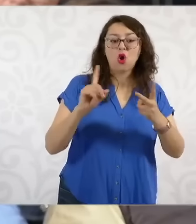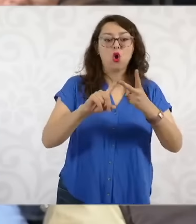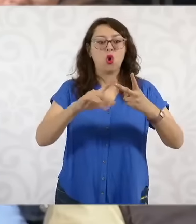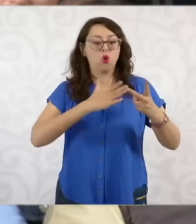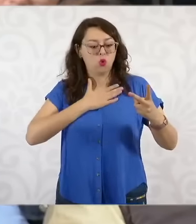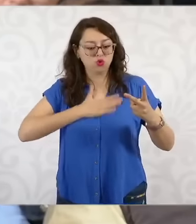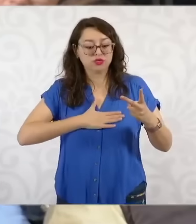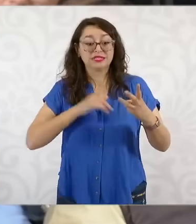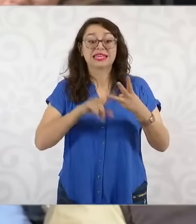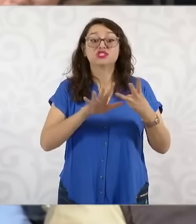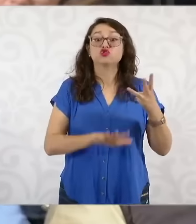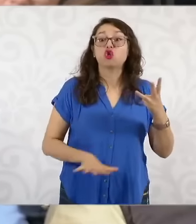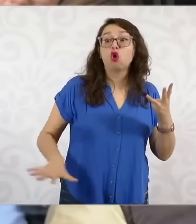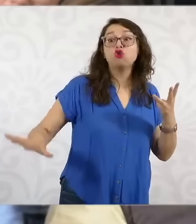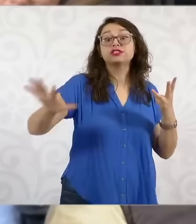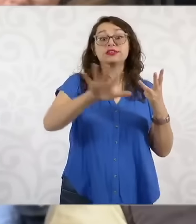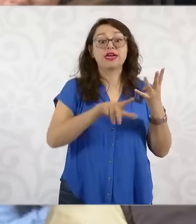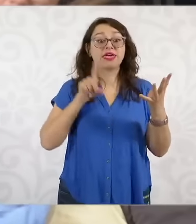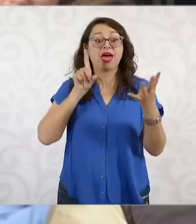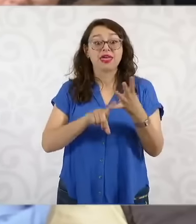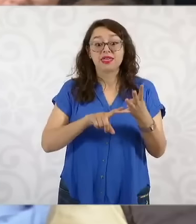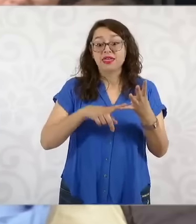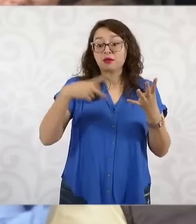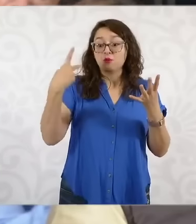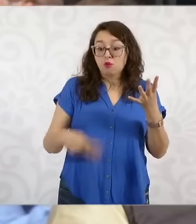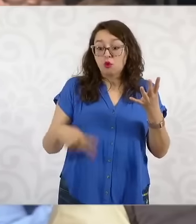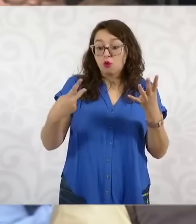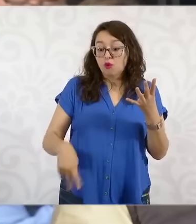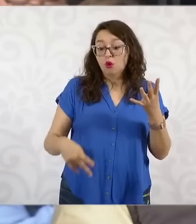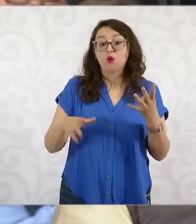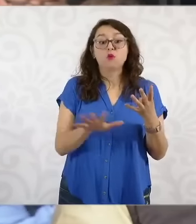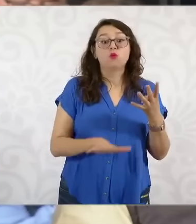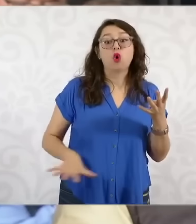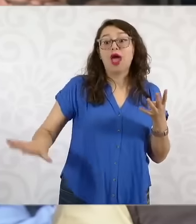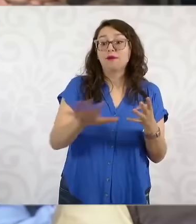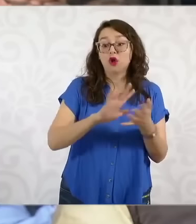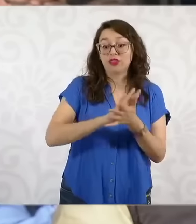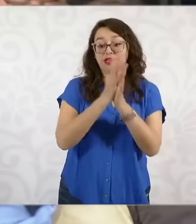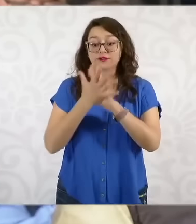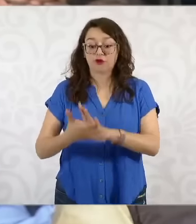sociedad y también con las transformaciones de sus pueblos. Eso lo señala el código de ética y todos